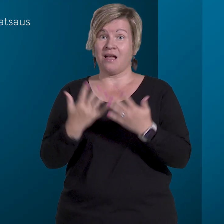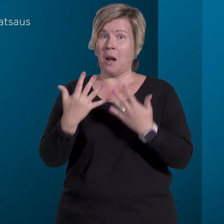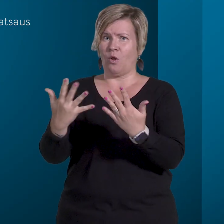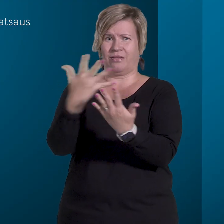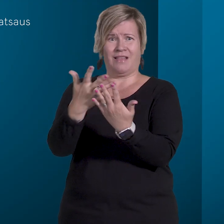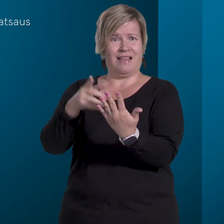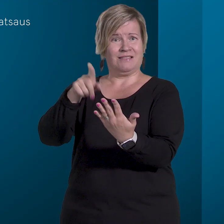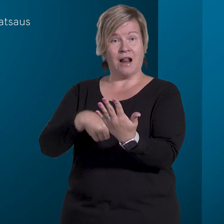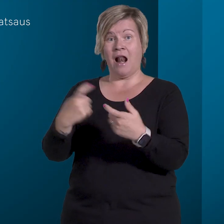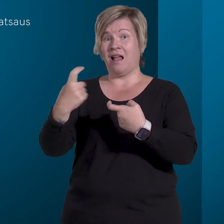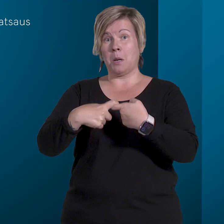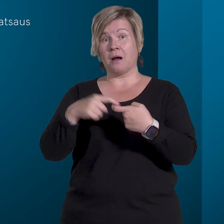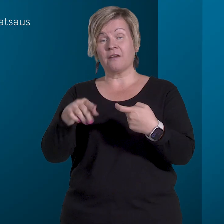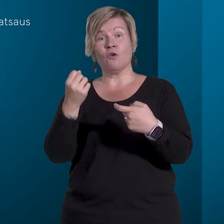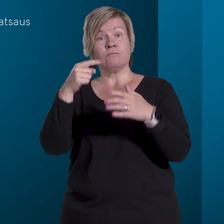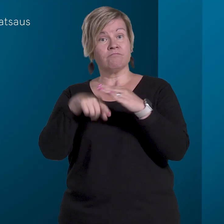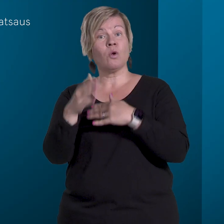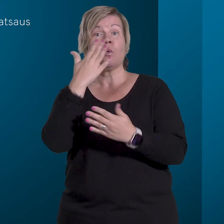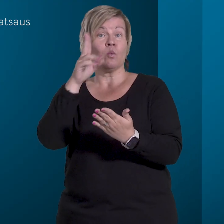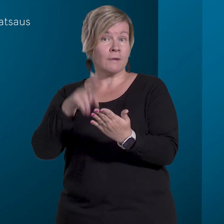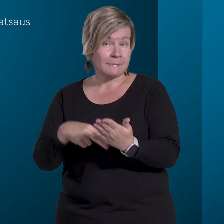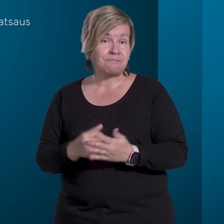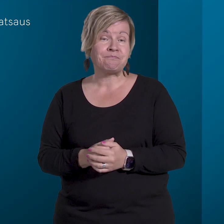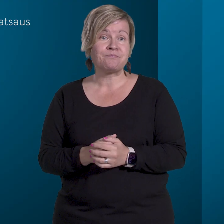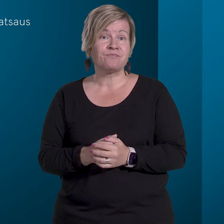Pääset lukemaan kantelun kokonaisuudessaan oheisen linkin kautta.